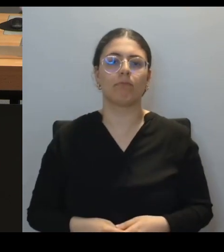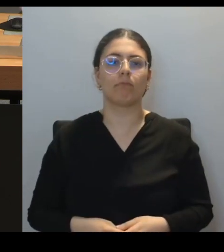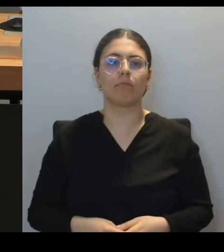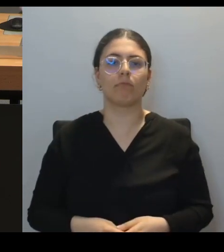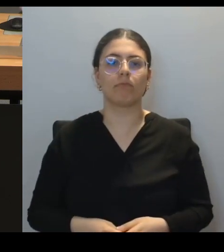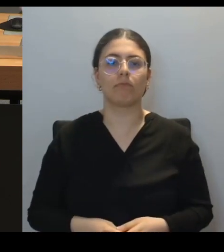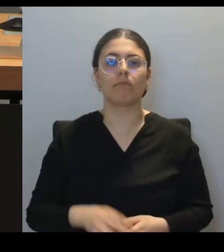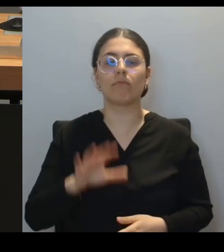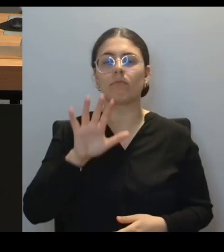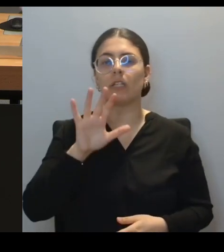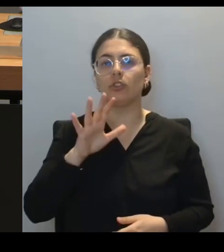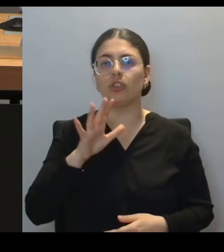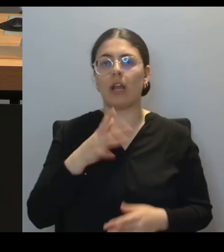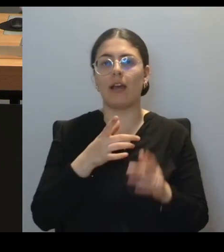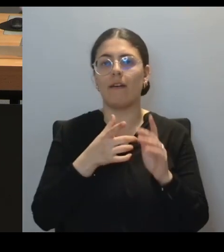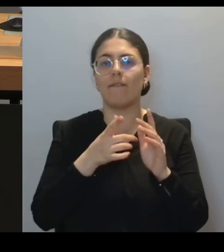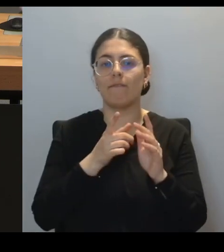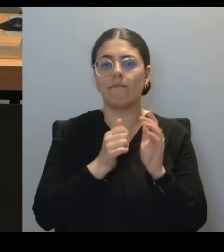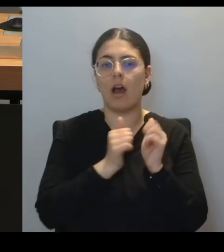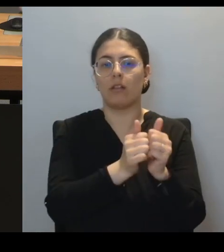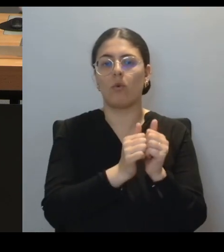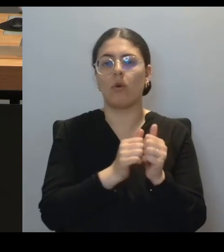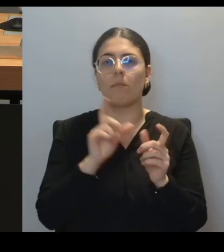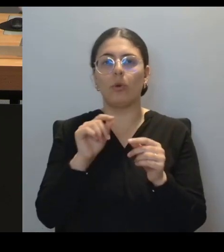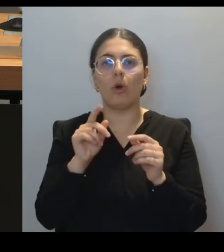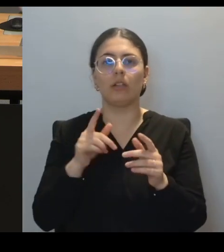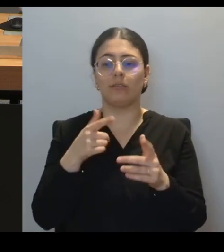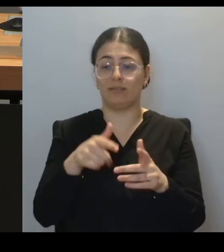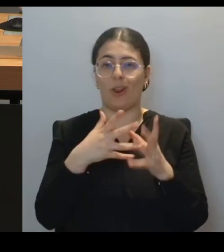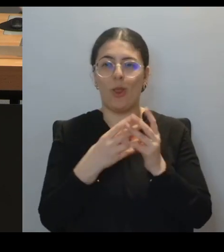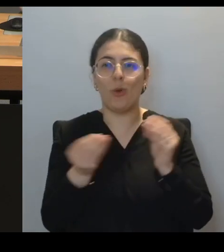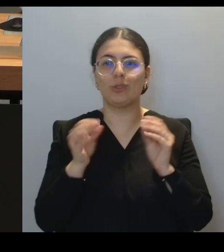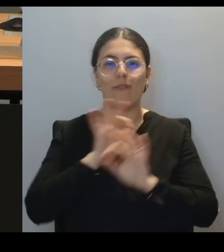Allheilmittel, wodurch Kriminalität zukünftig nicht mehr stattfinden wird. So wird es nicht sein.